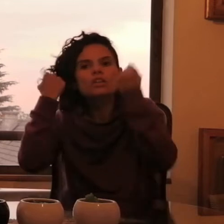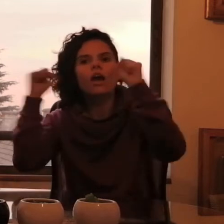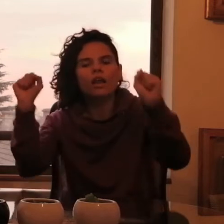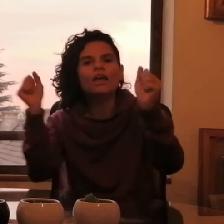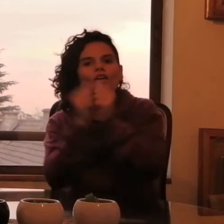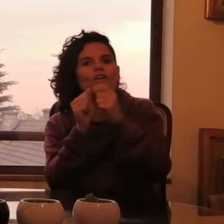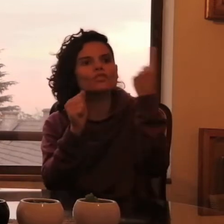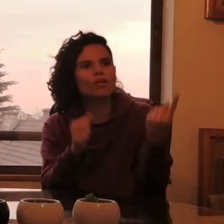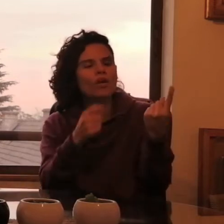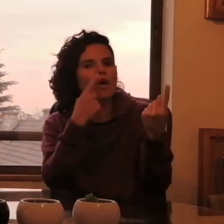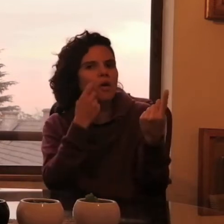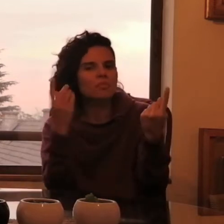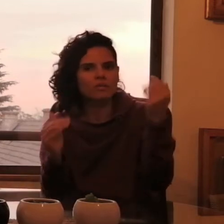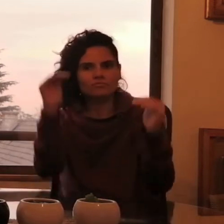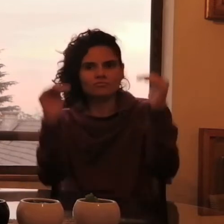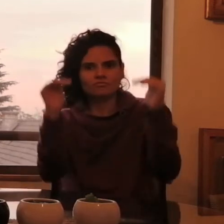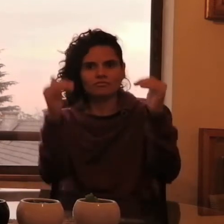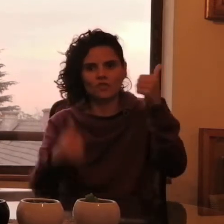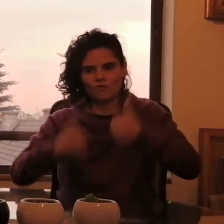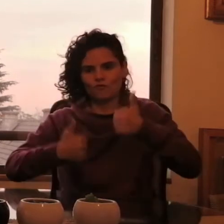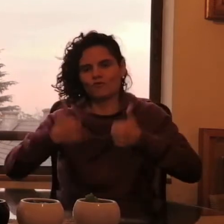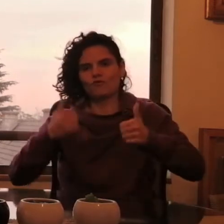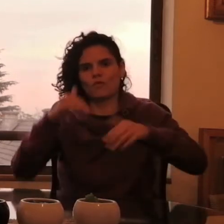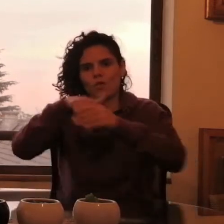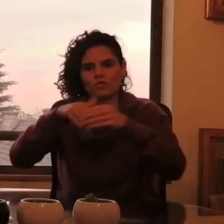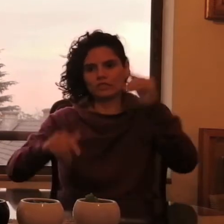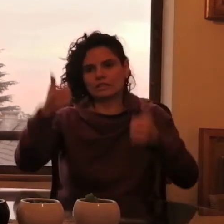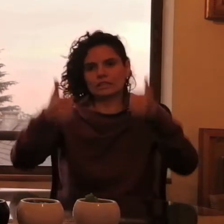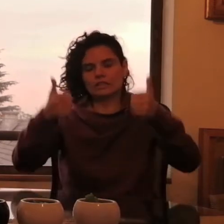era eléctrico y entonces le dije mira yo en realidad a mí no me gusta, primera vez que estoy en cámara